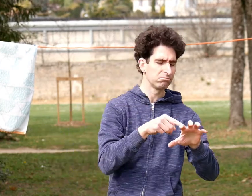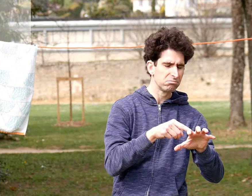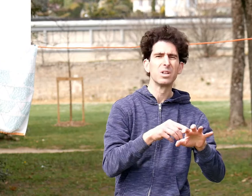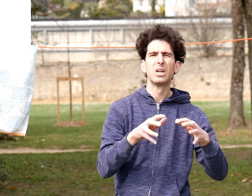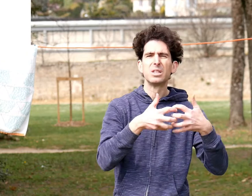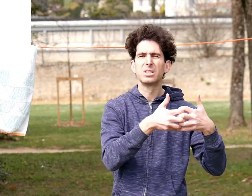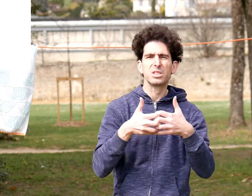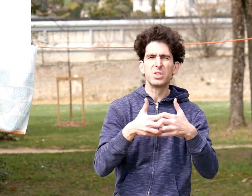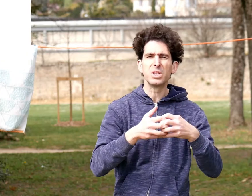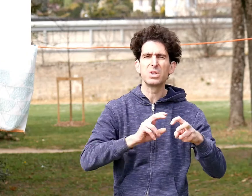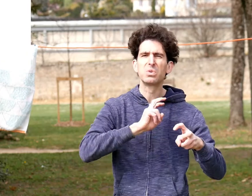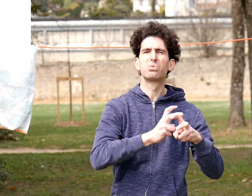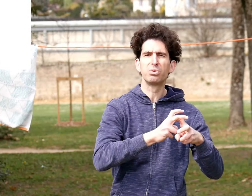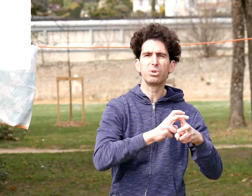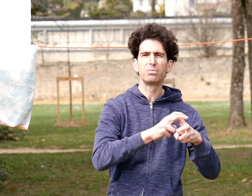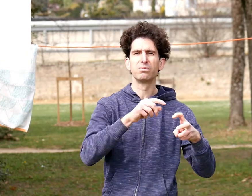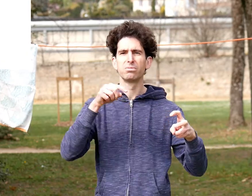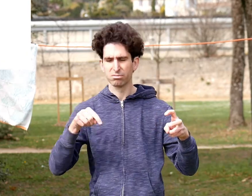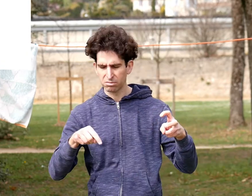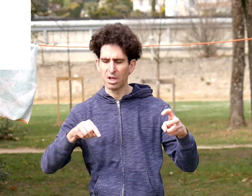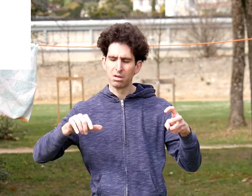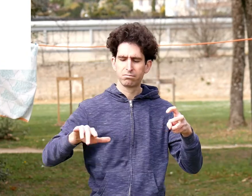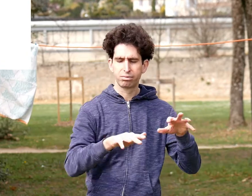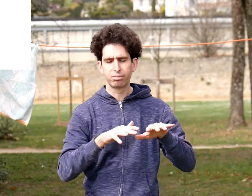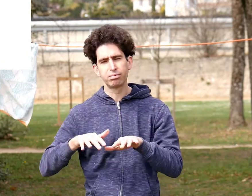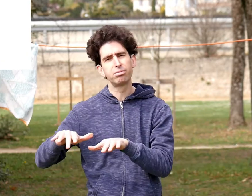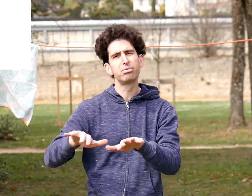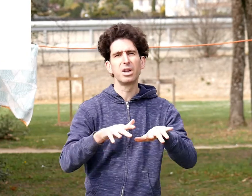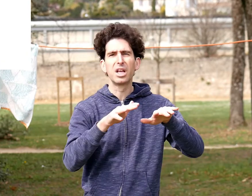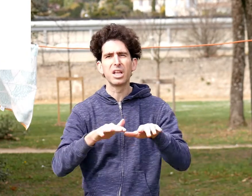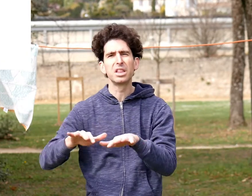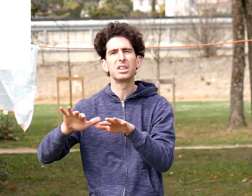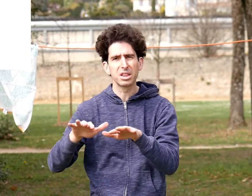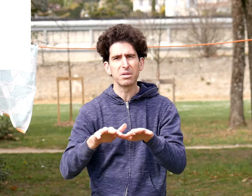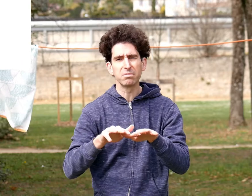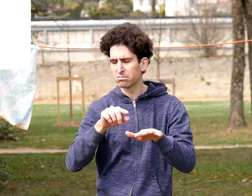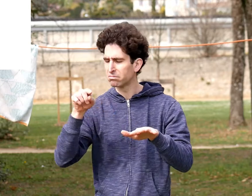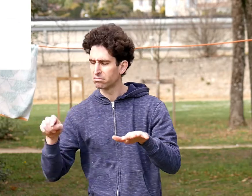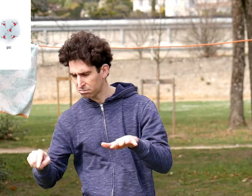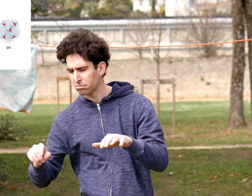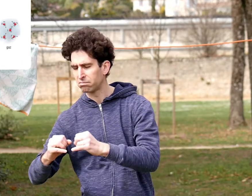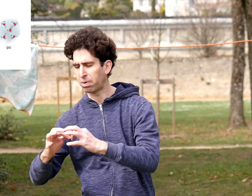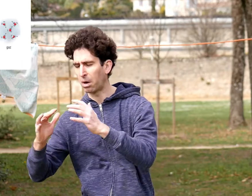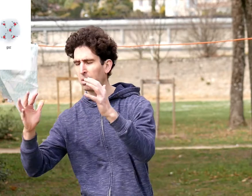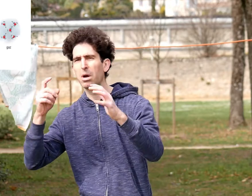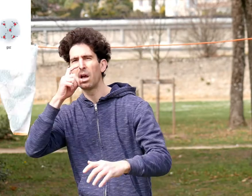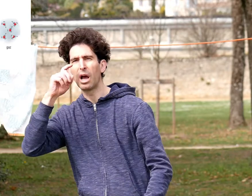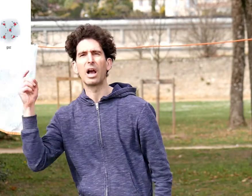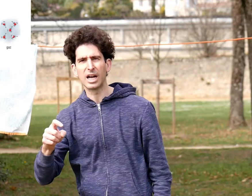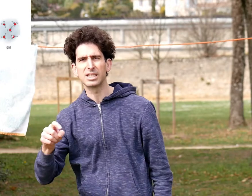solide, liquide et gazeux.